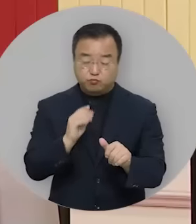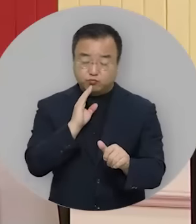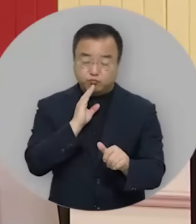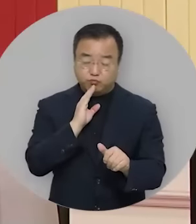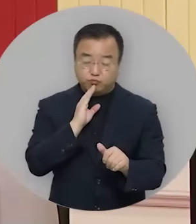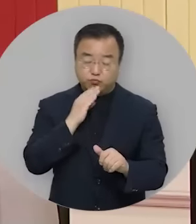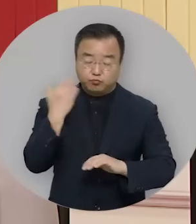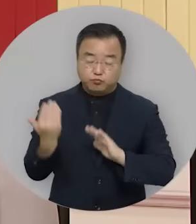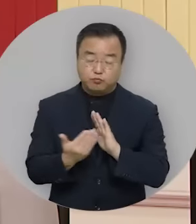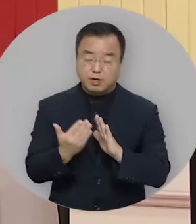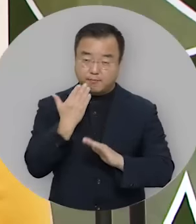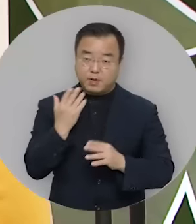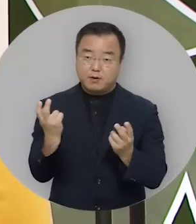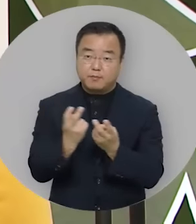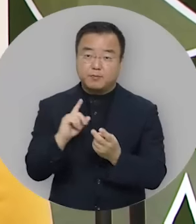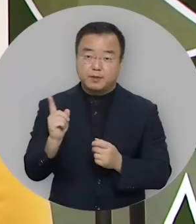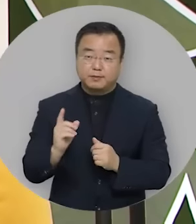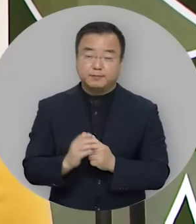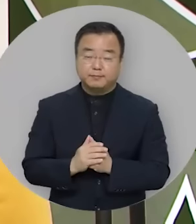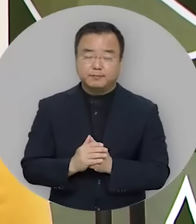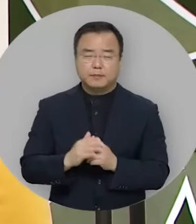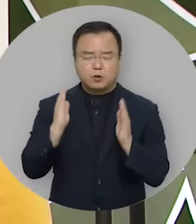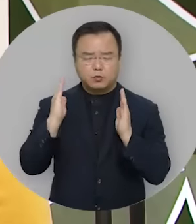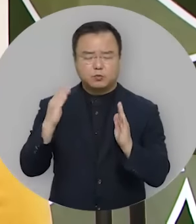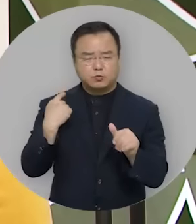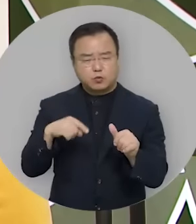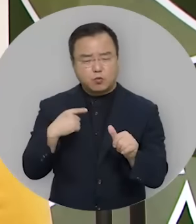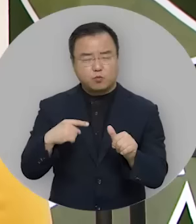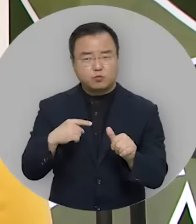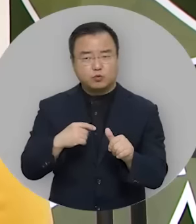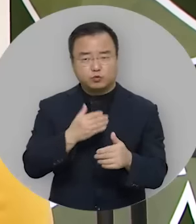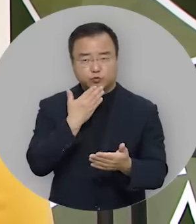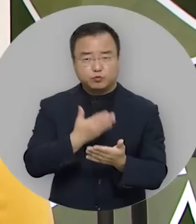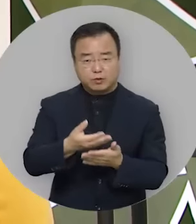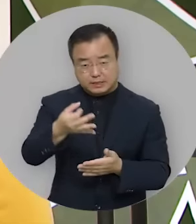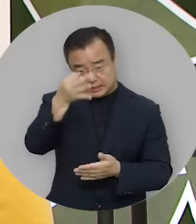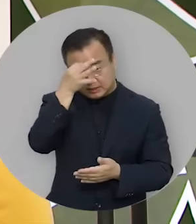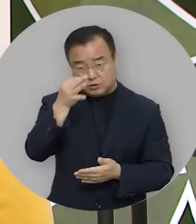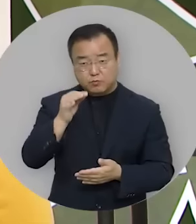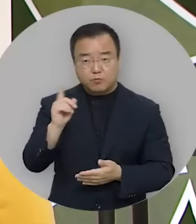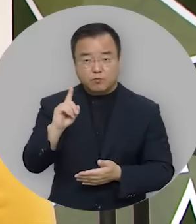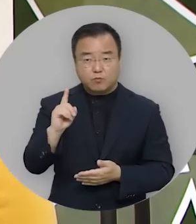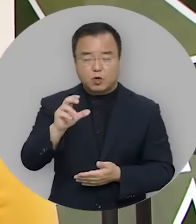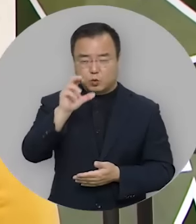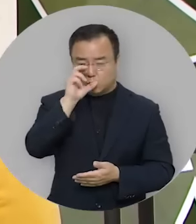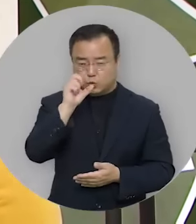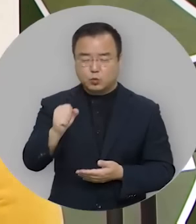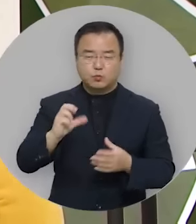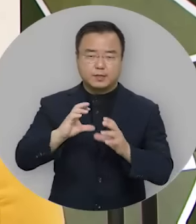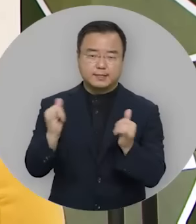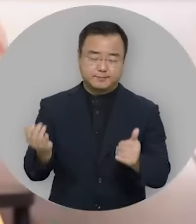이거 어떻게 할 수 있을까요? 교육의 가장 중요한 기능이 앞에서 우리 이야기했던 좋은 시민을 길러내는 것,